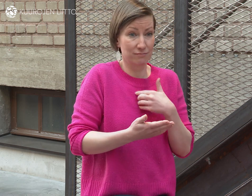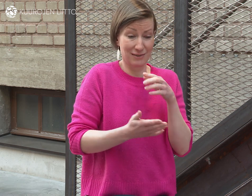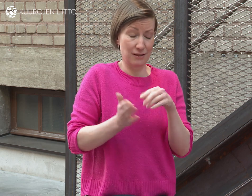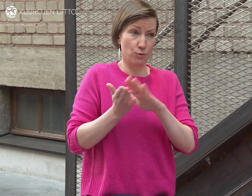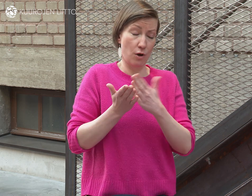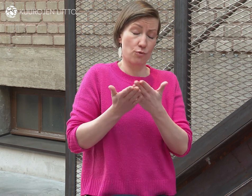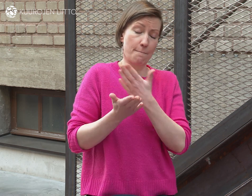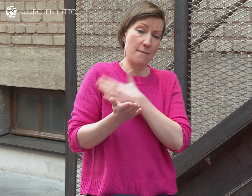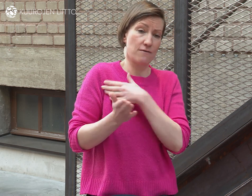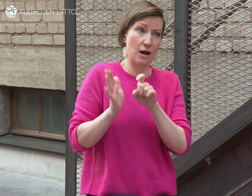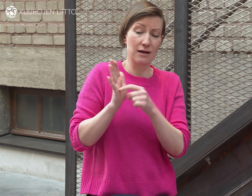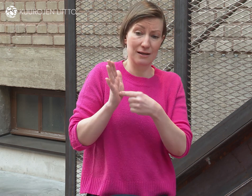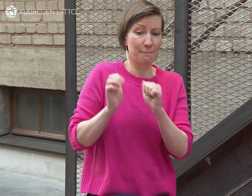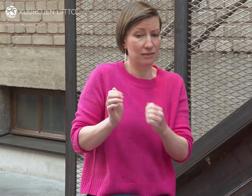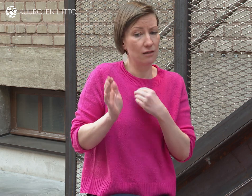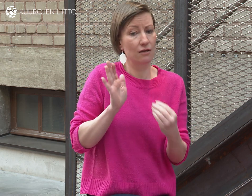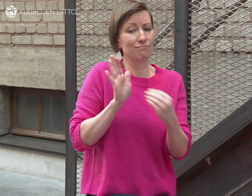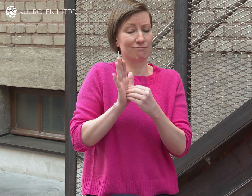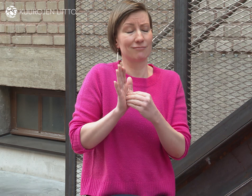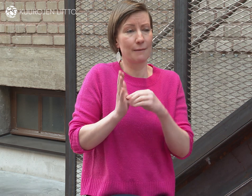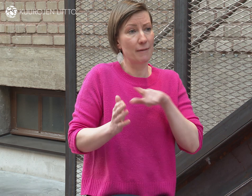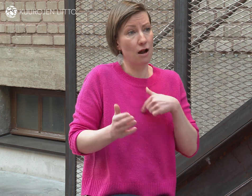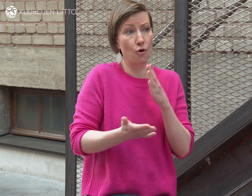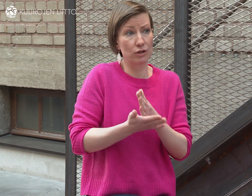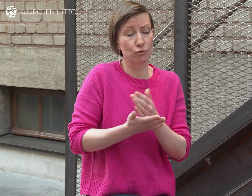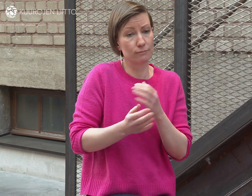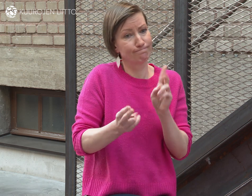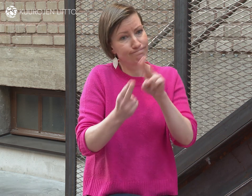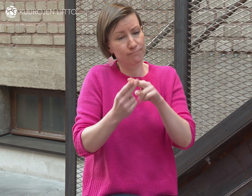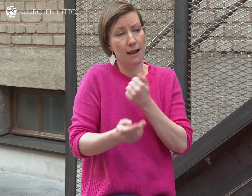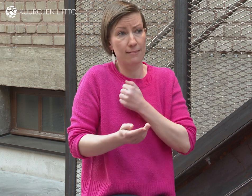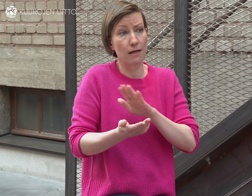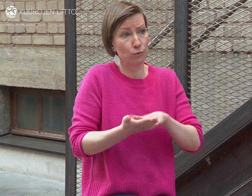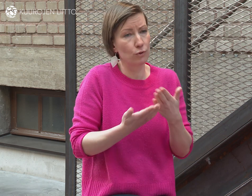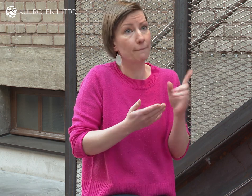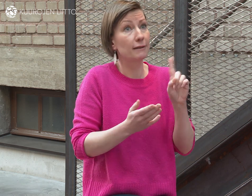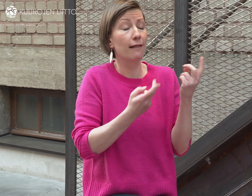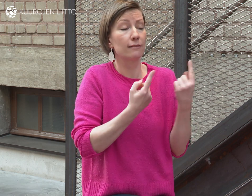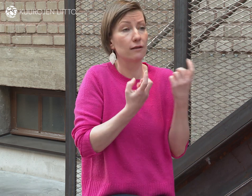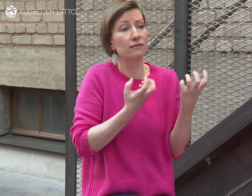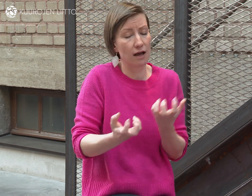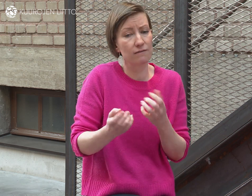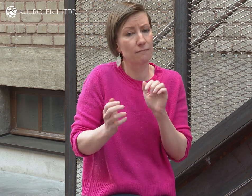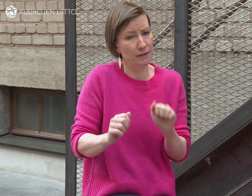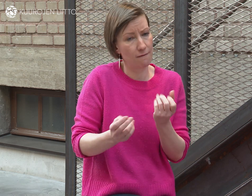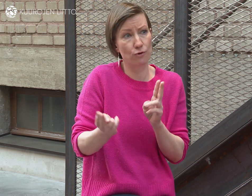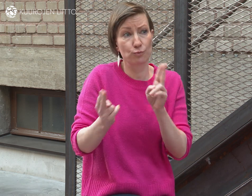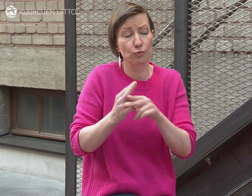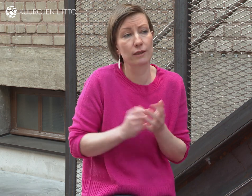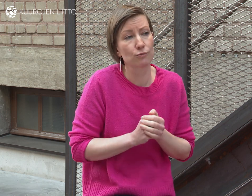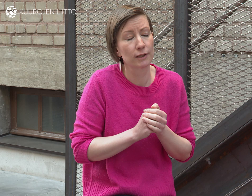Tulkkauspalvelulakiin tulisi kirjata oikeus saada yhteys tulkkivälitykseen myös silloin, kun tarvitsemme hätätulkkausta.